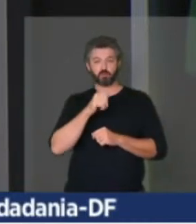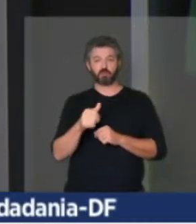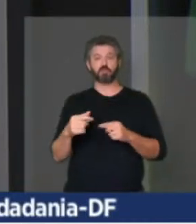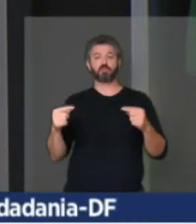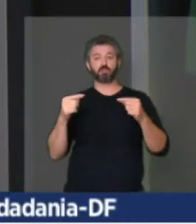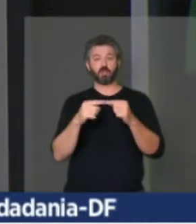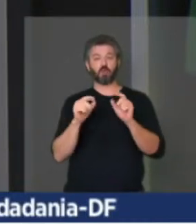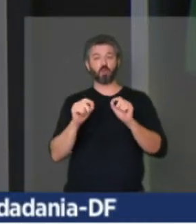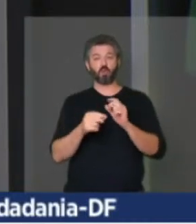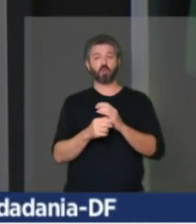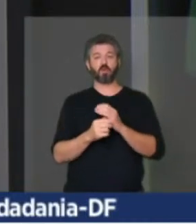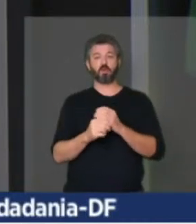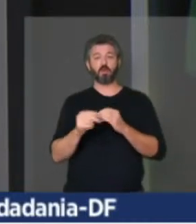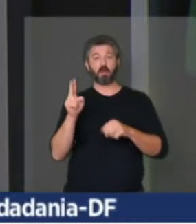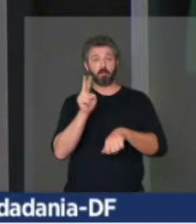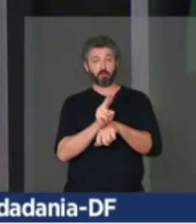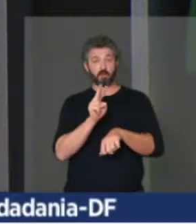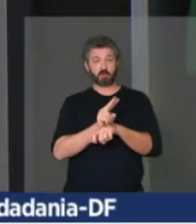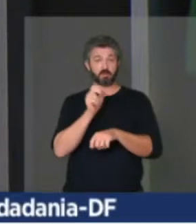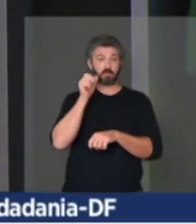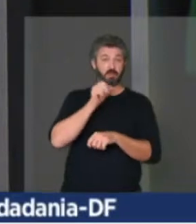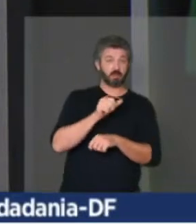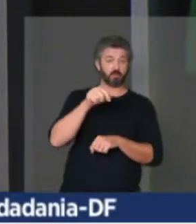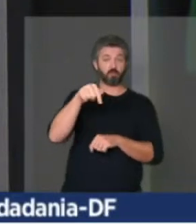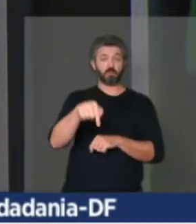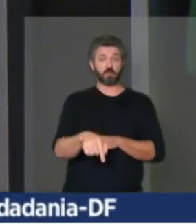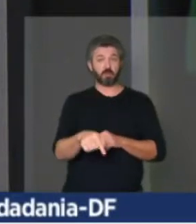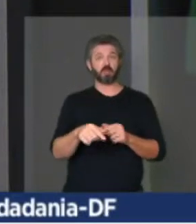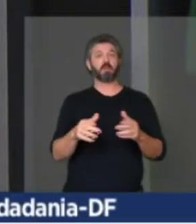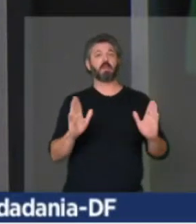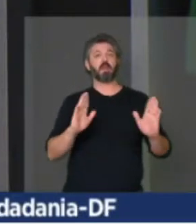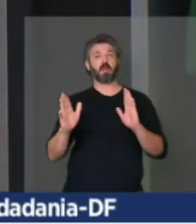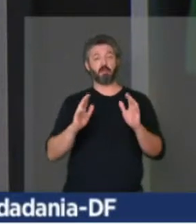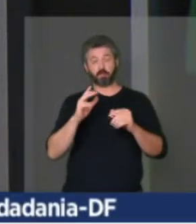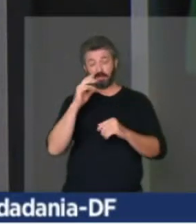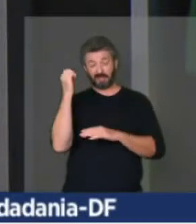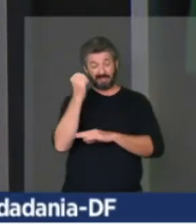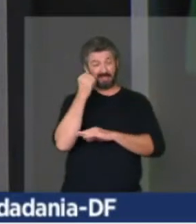MULHER NESSA GRAVE CRISE PANDÊMICA PELA QUAL ATRAVESSA O BRASIL. TODOS SABEMOS QUE SÃO MULHERES AS MÃOS